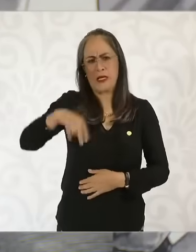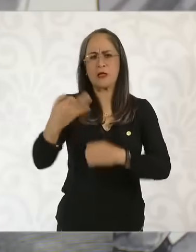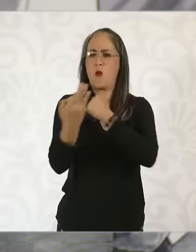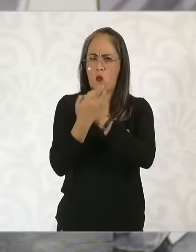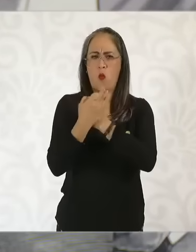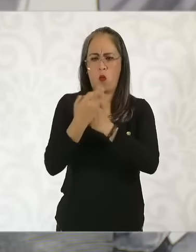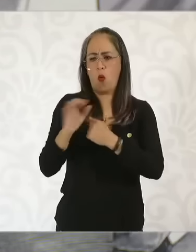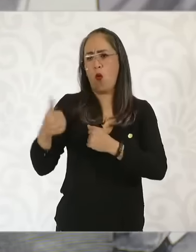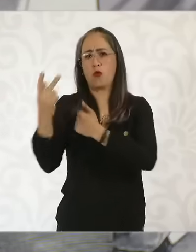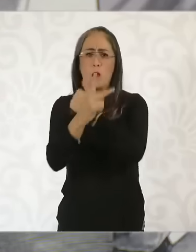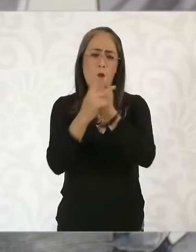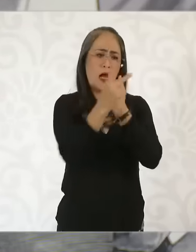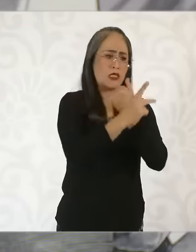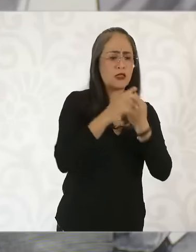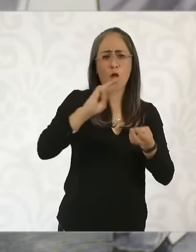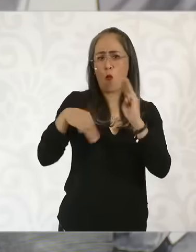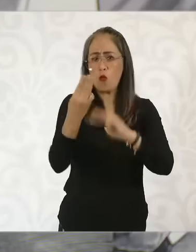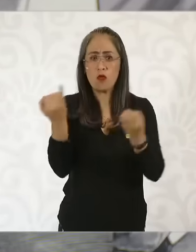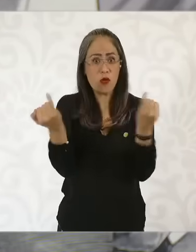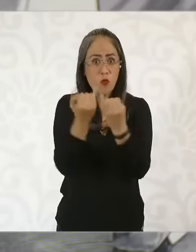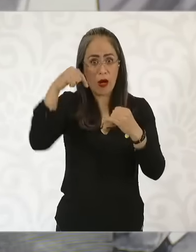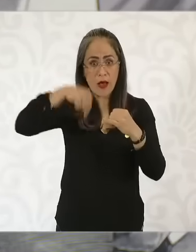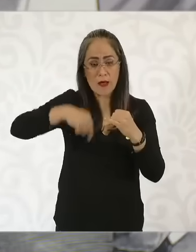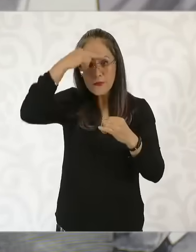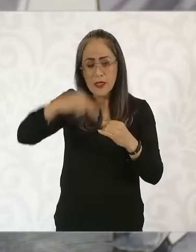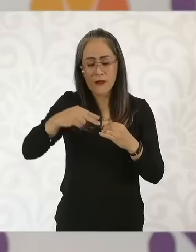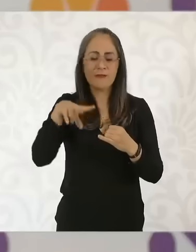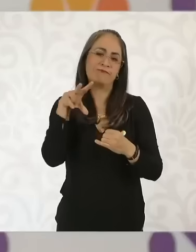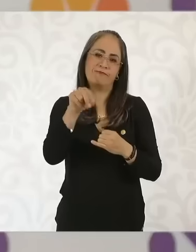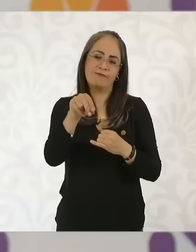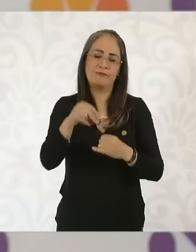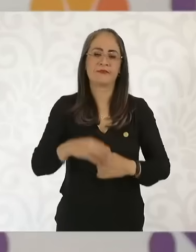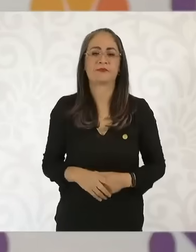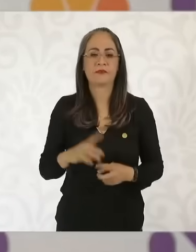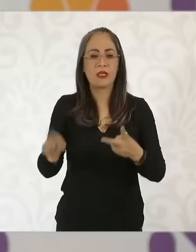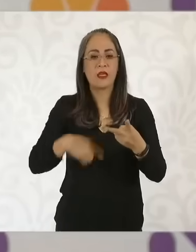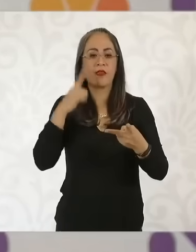resto de los países del mundo. Y segundo lugar, nos acerca a la renovación de nuestro acuerdo